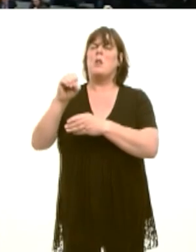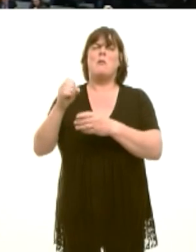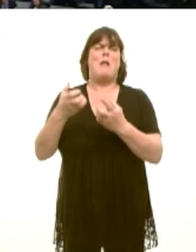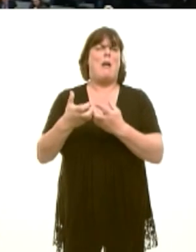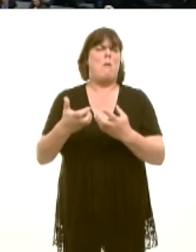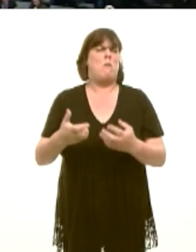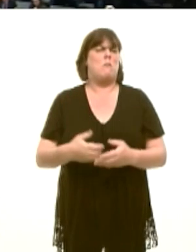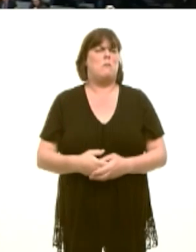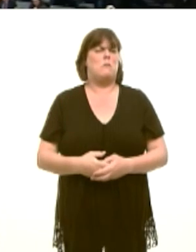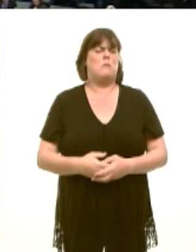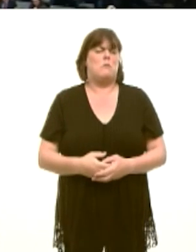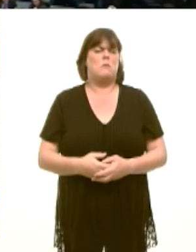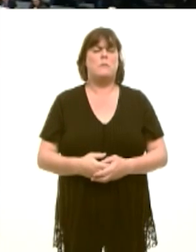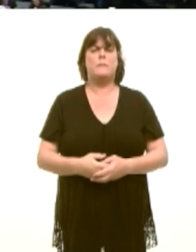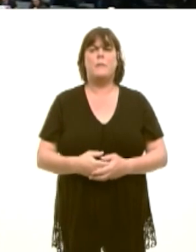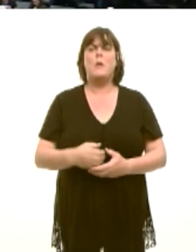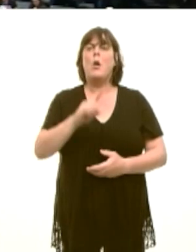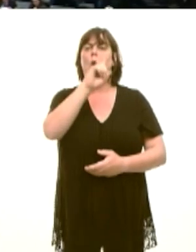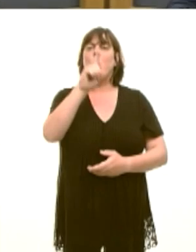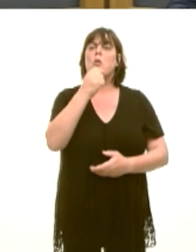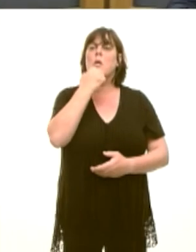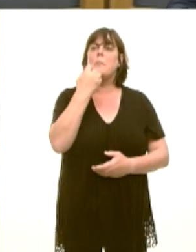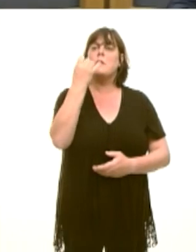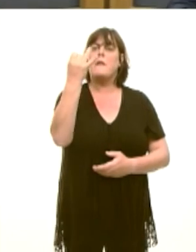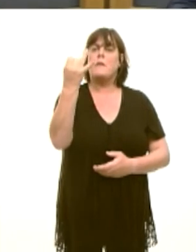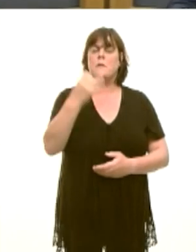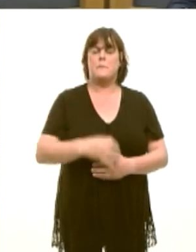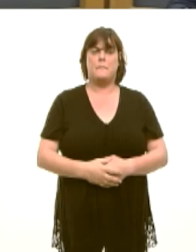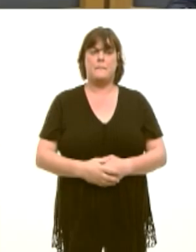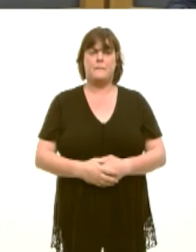Cymruín rhan oír Undeb Ewropeaidd. Yr Arglwydd / Lord Elis-Thomas: 7. What discussions